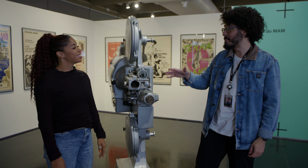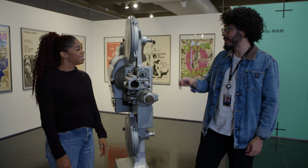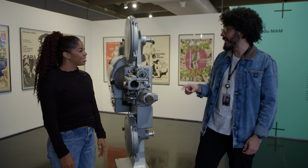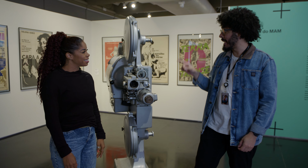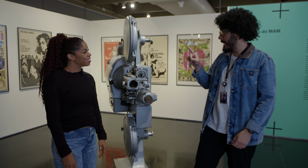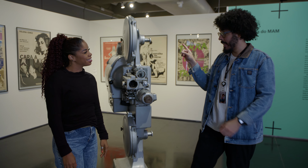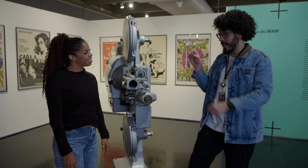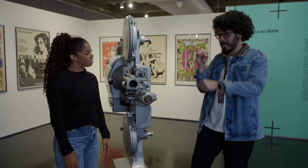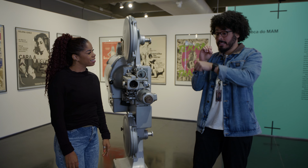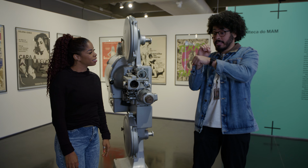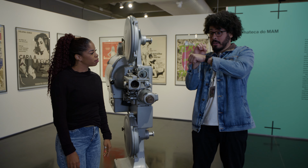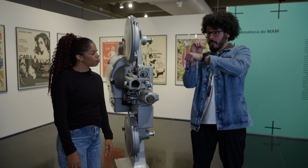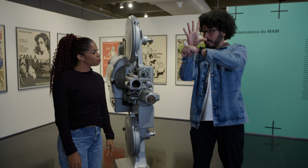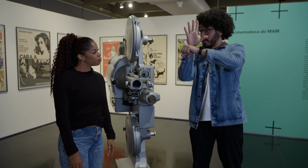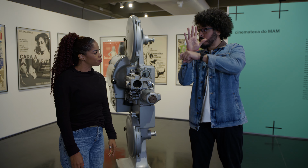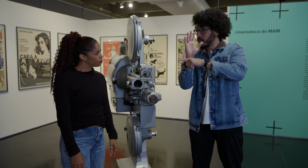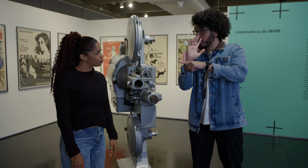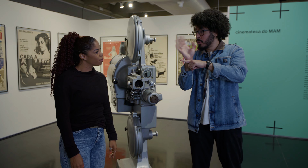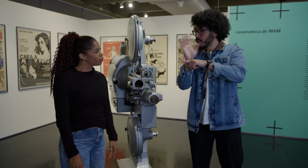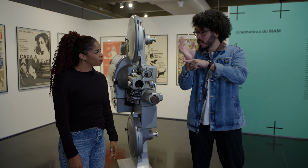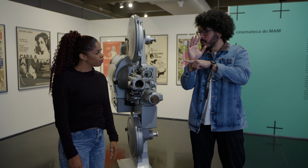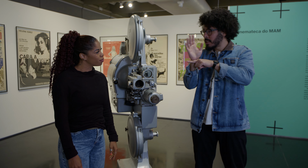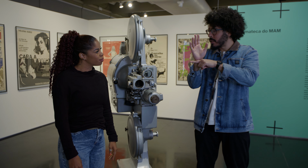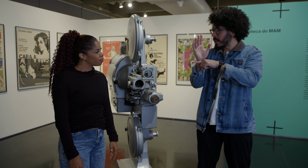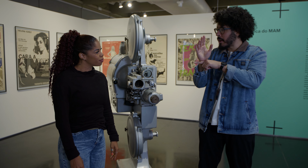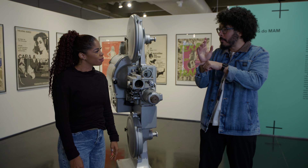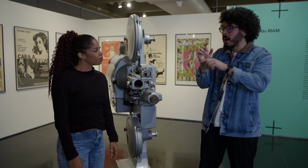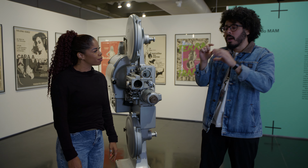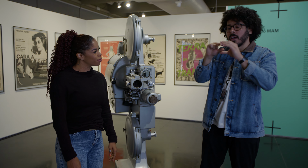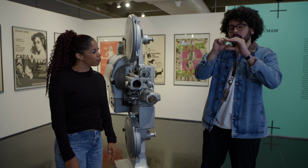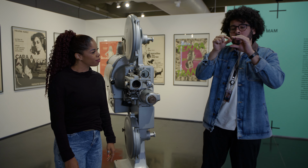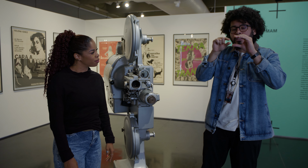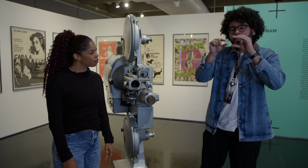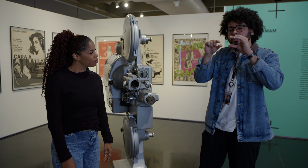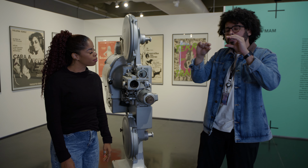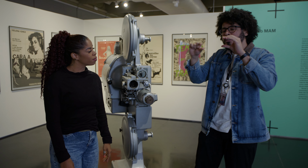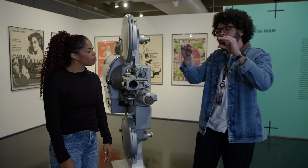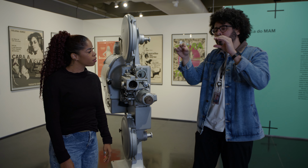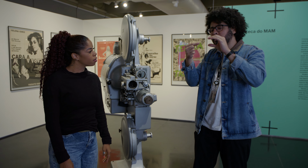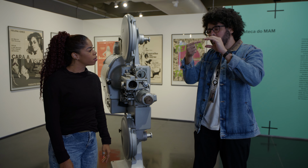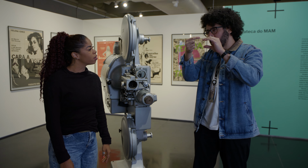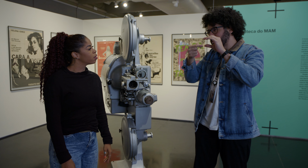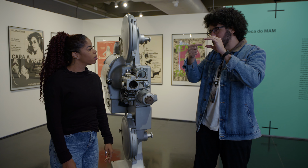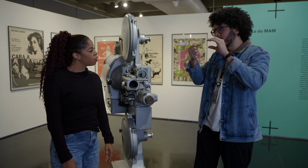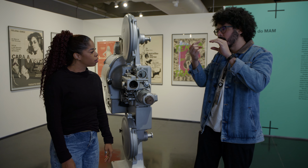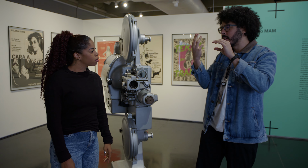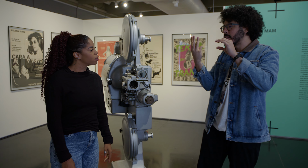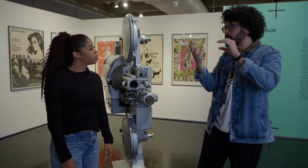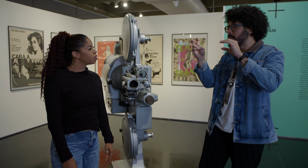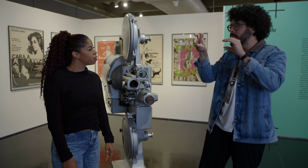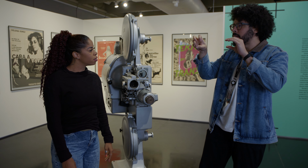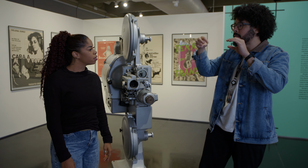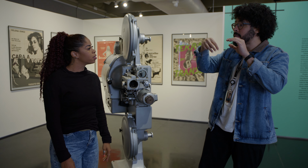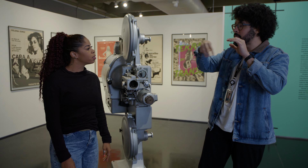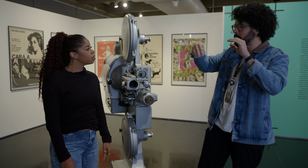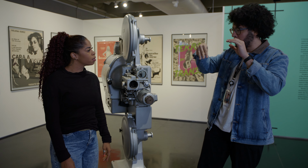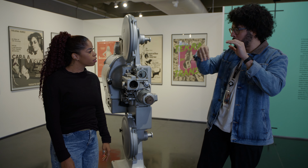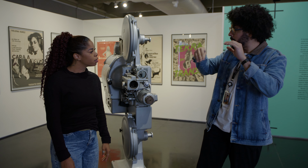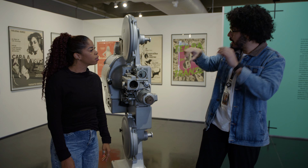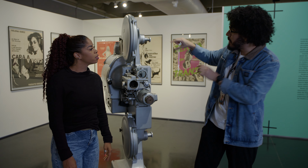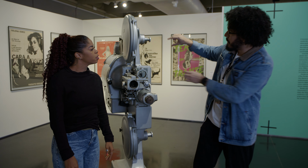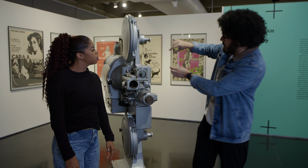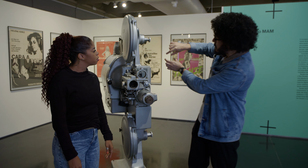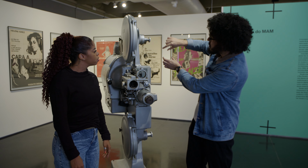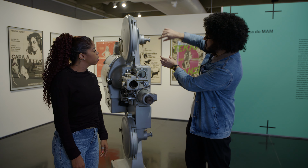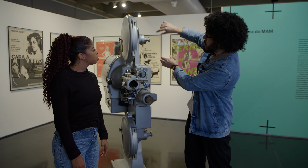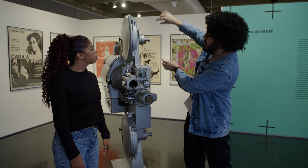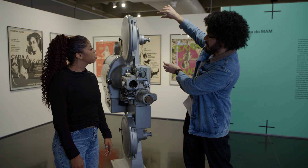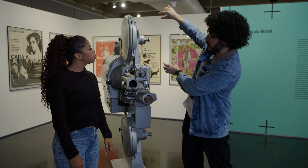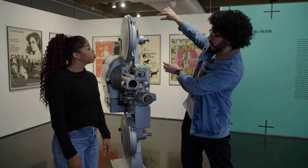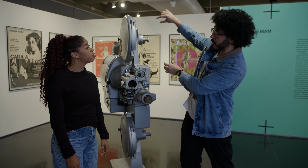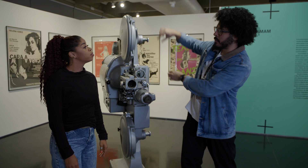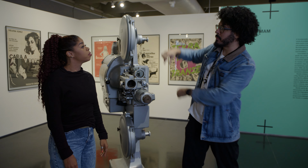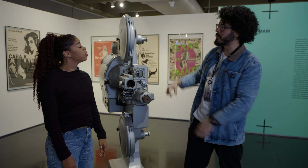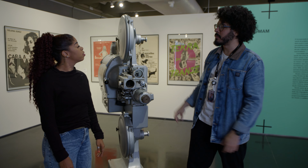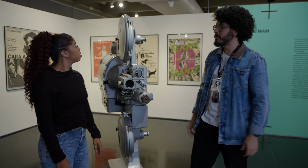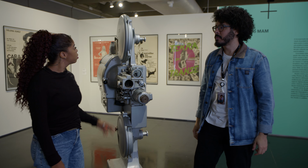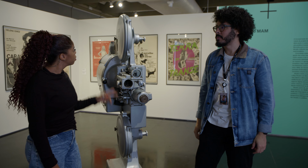Esse é um projetor de cinema para rolos de filme 35 milímetros.